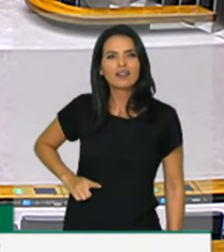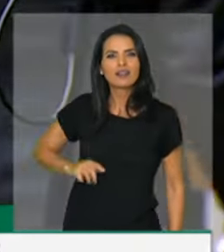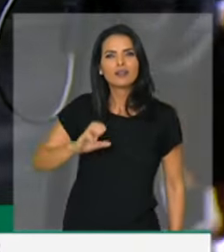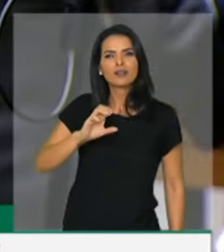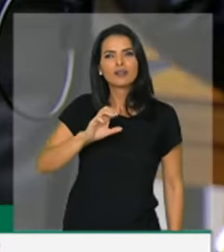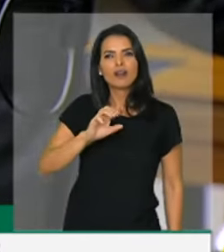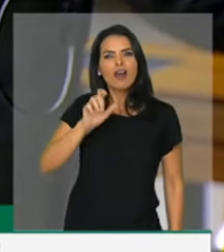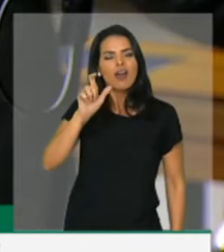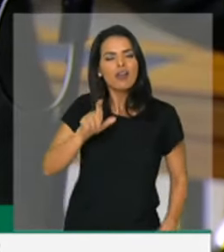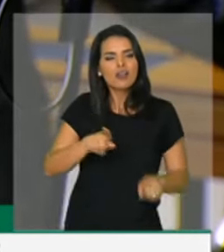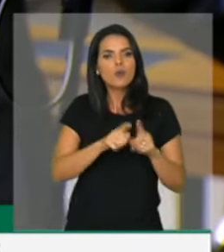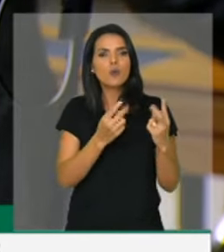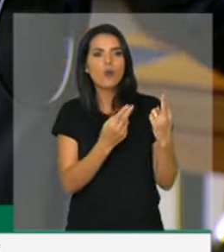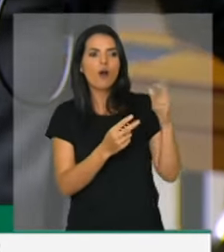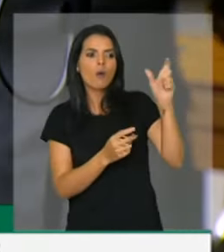NO ESTADO DO CEARÁ. E HOJE...